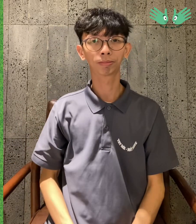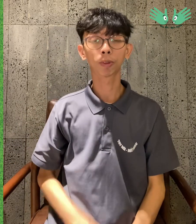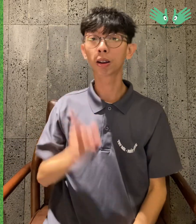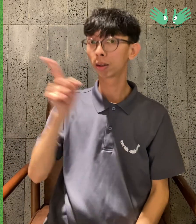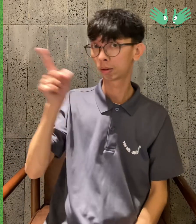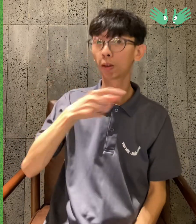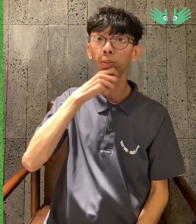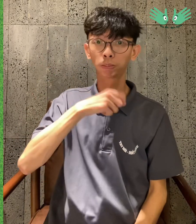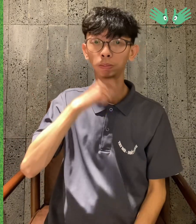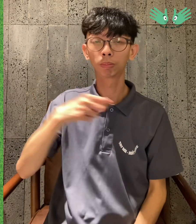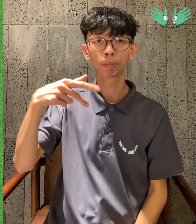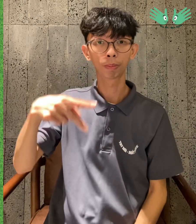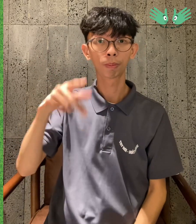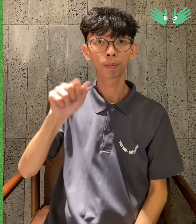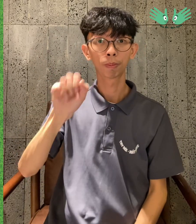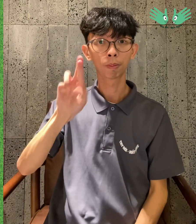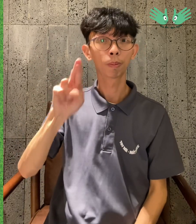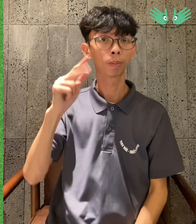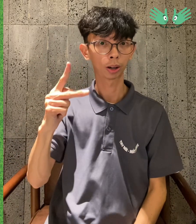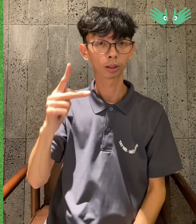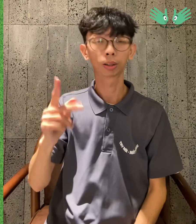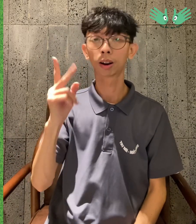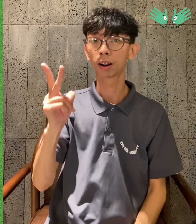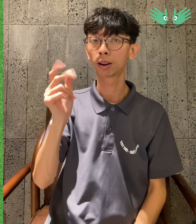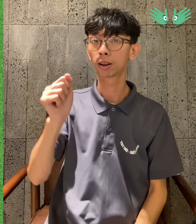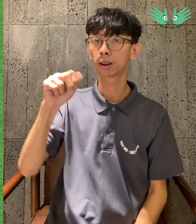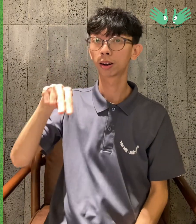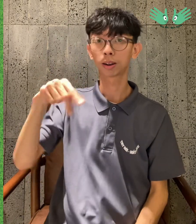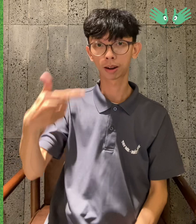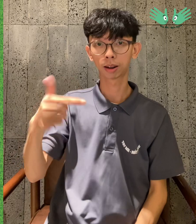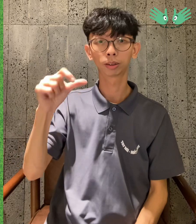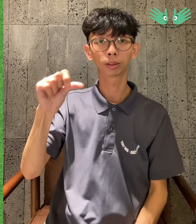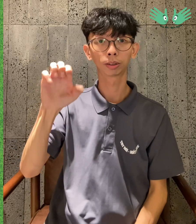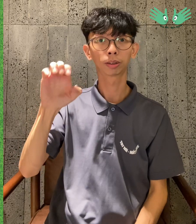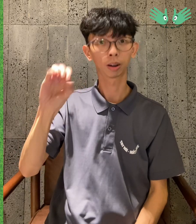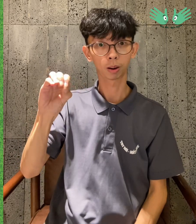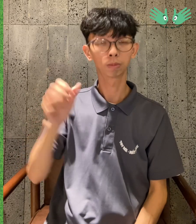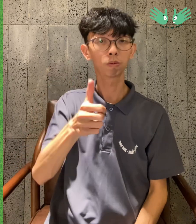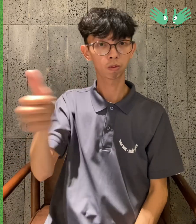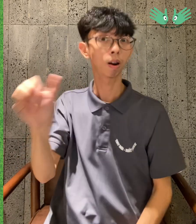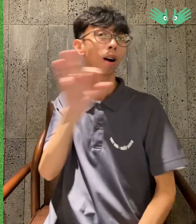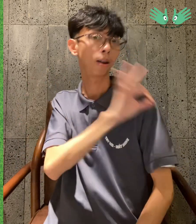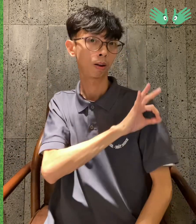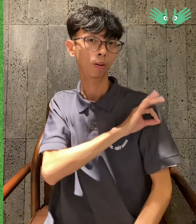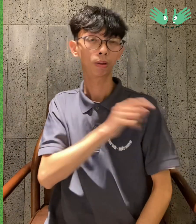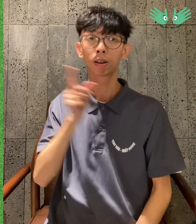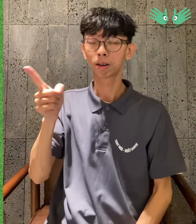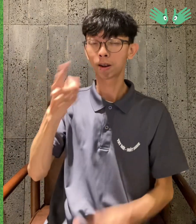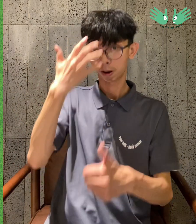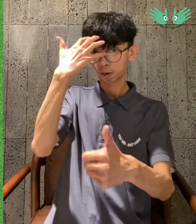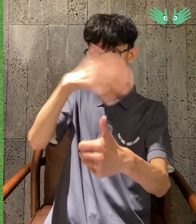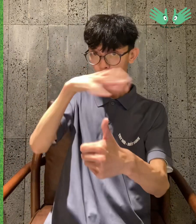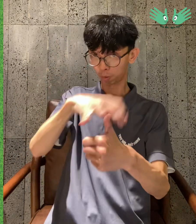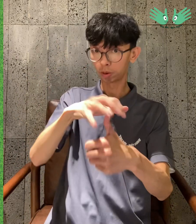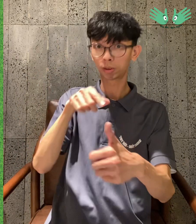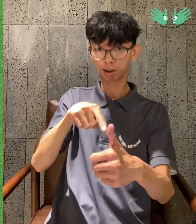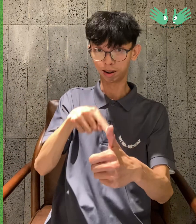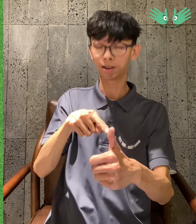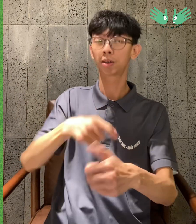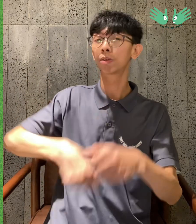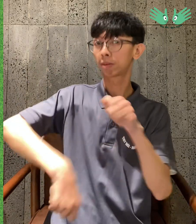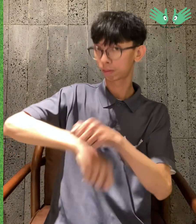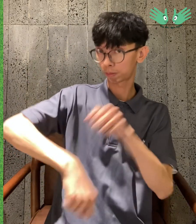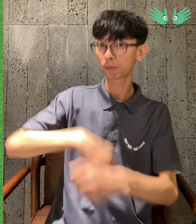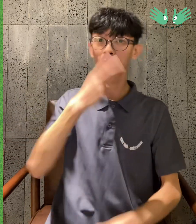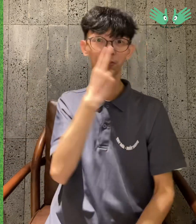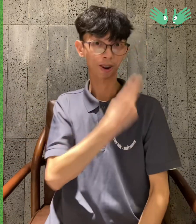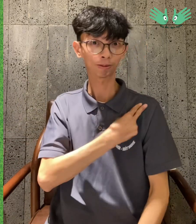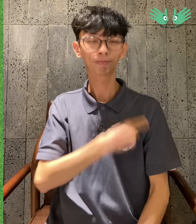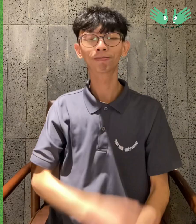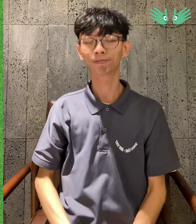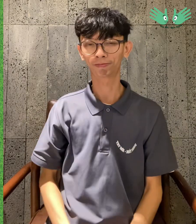Park Hang-seo là huấn luyện viên bóng đá Việt Nam, là người Hàn Quốc